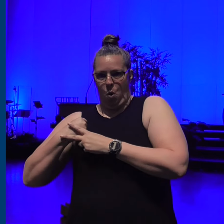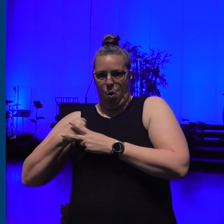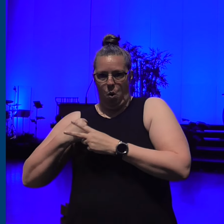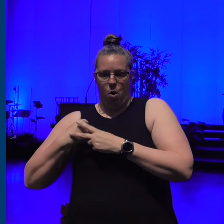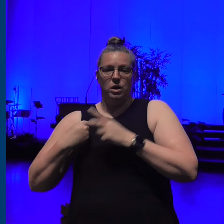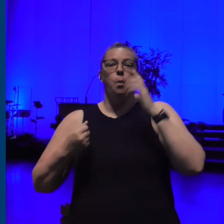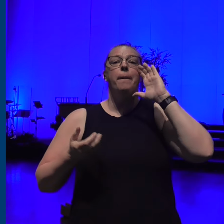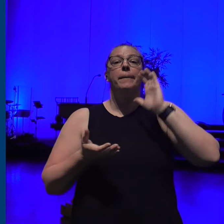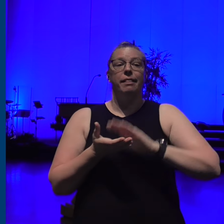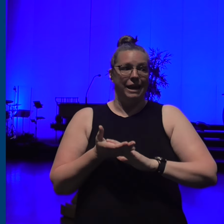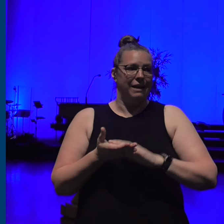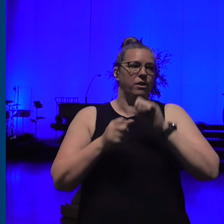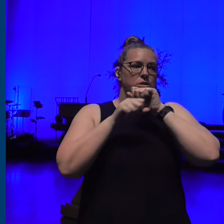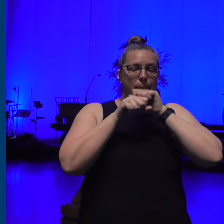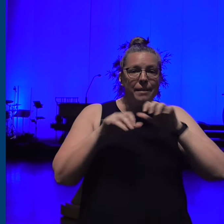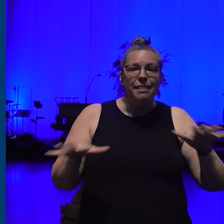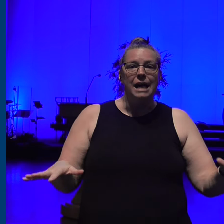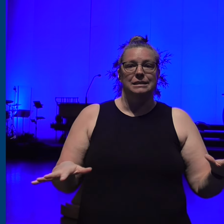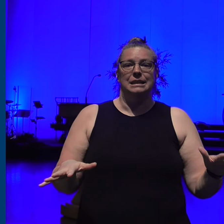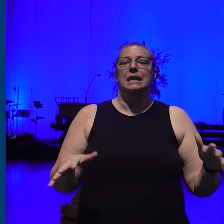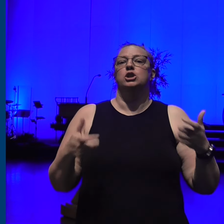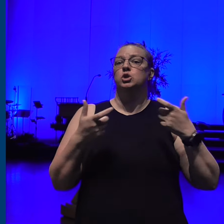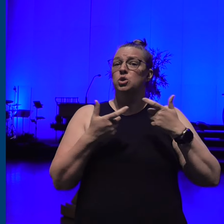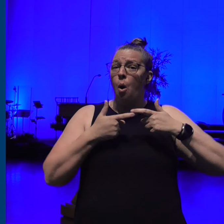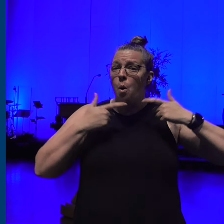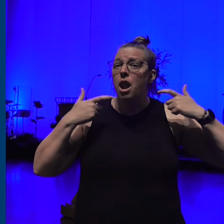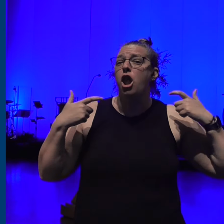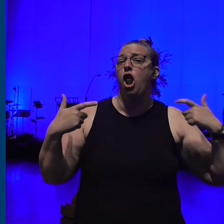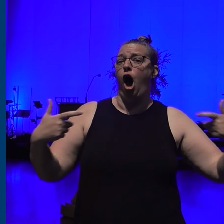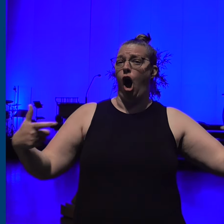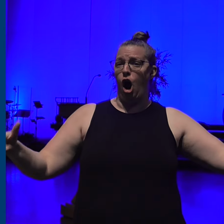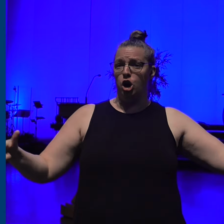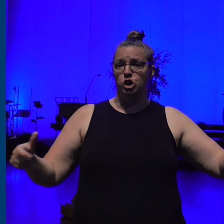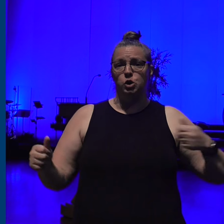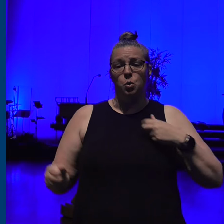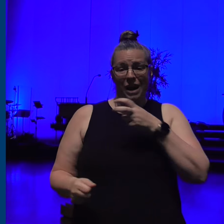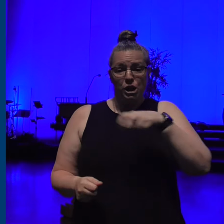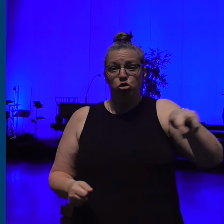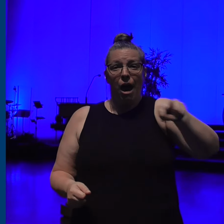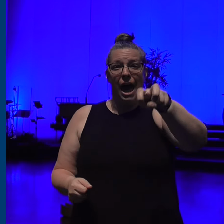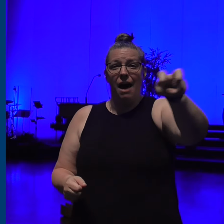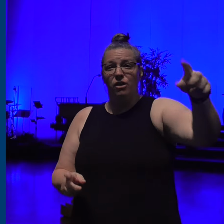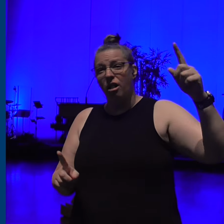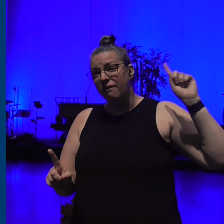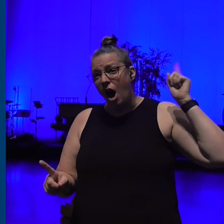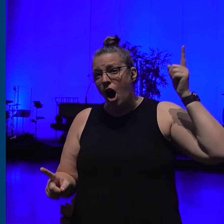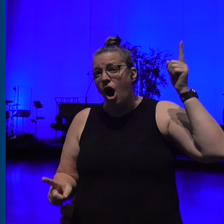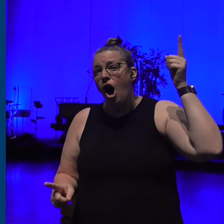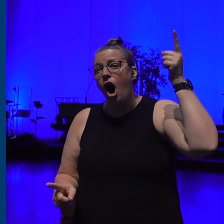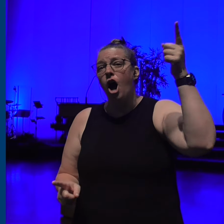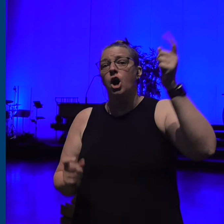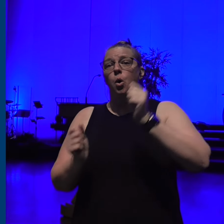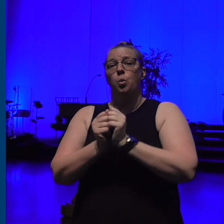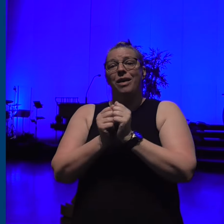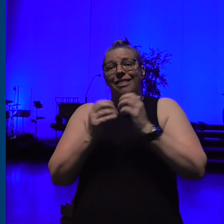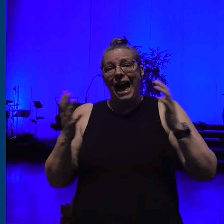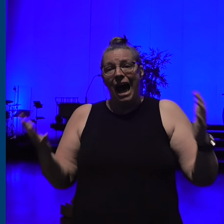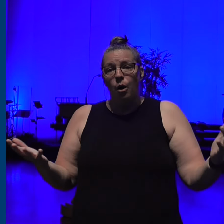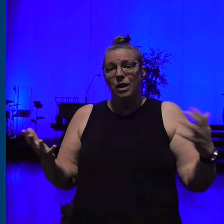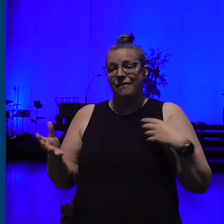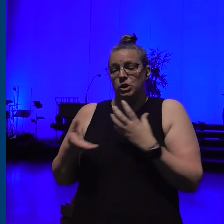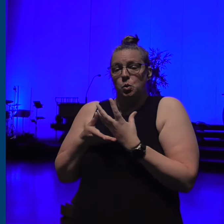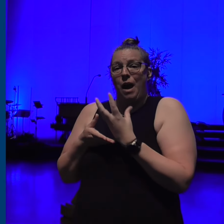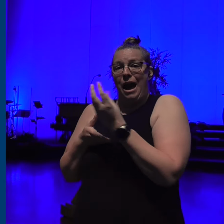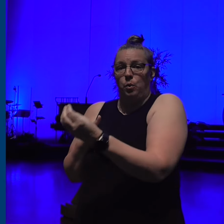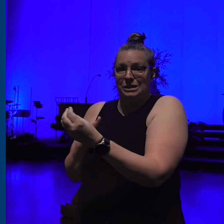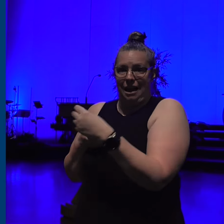una bendición tan grande que puedes viajar tan lejos como desees sin tener que salir". eso."